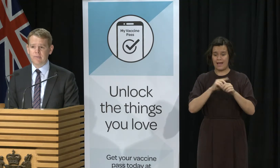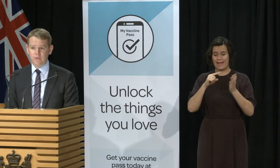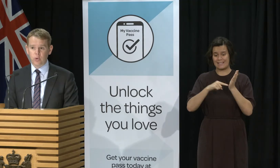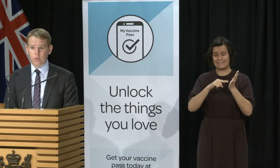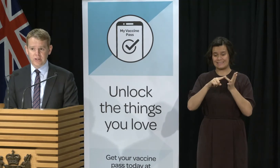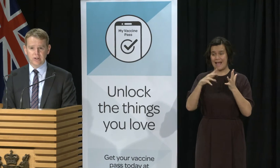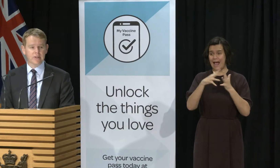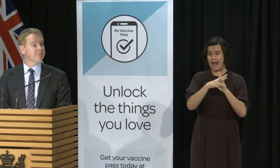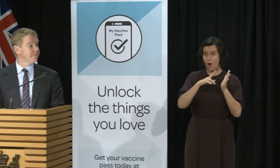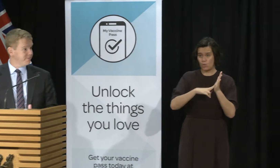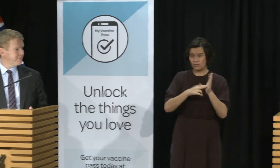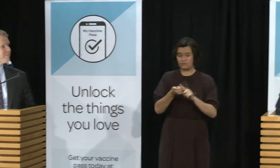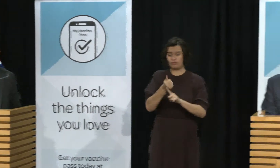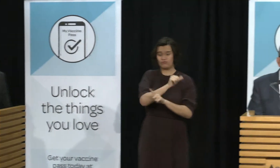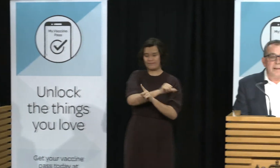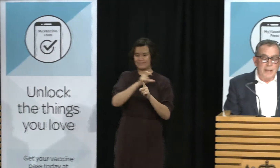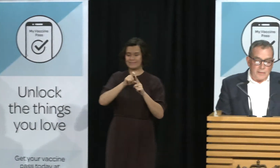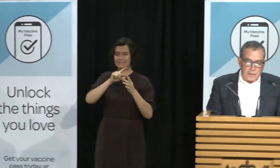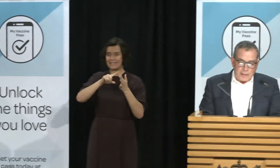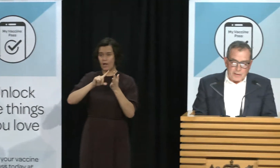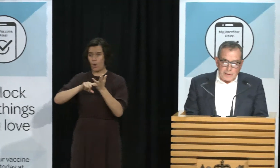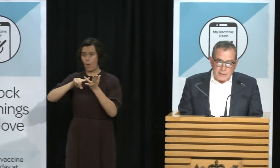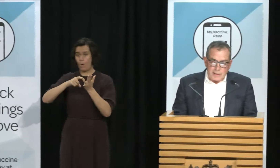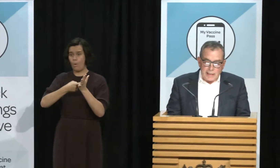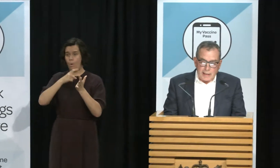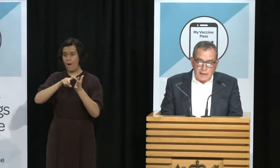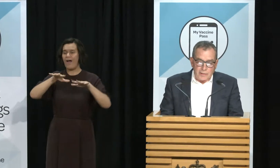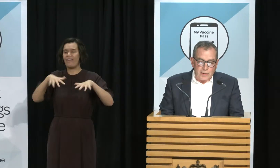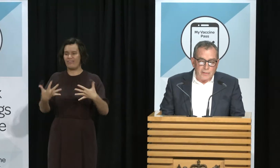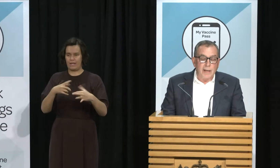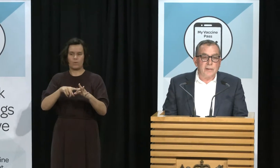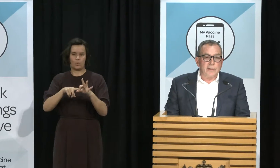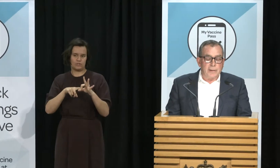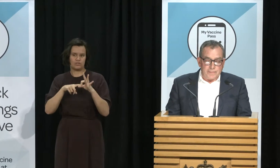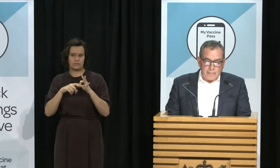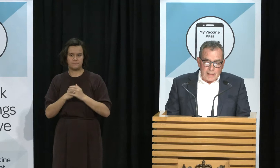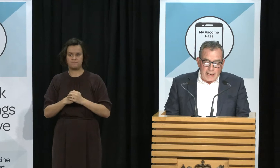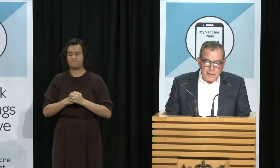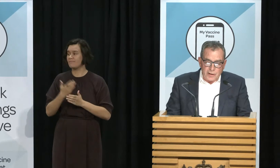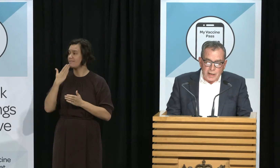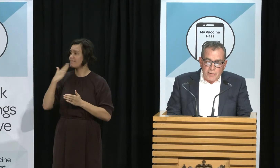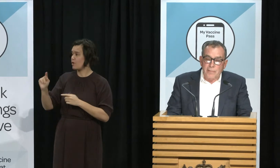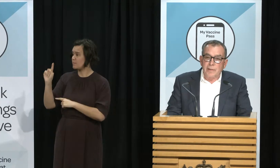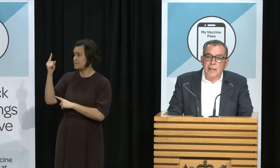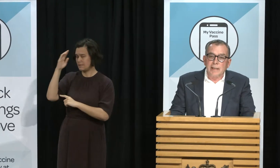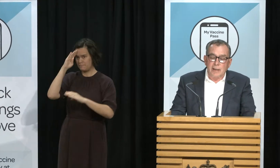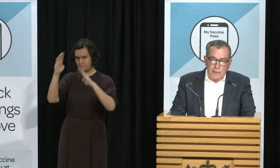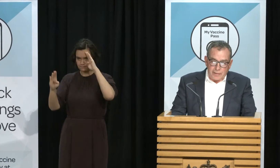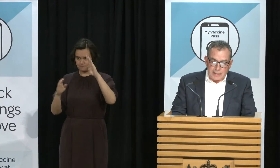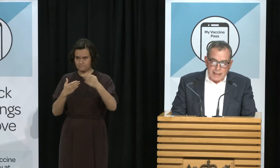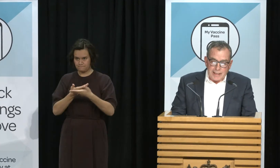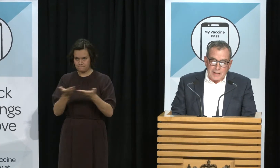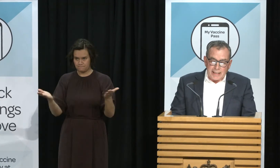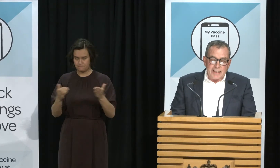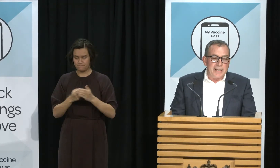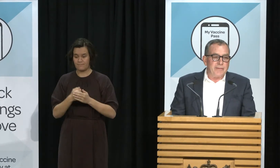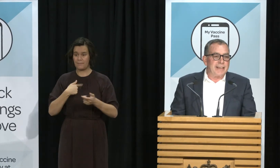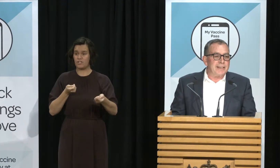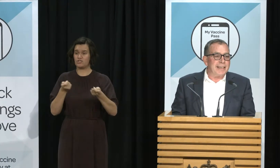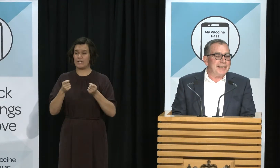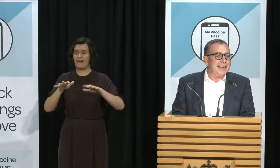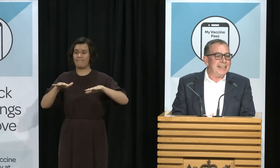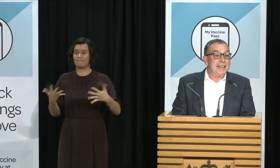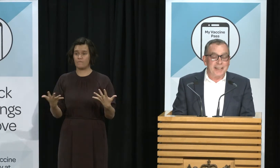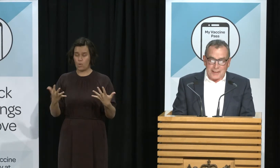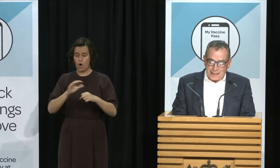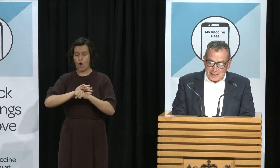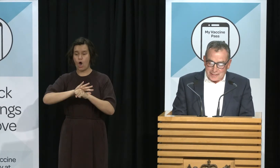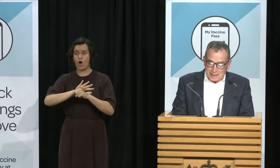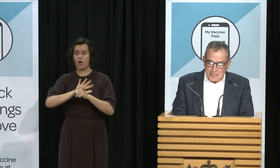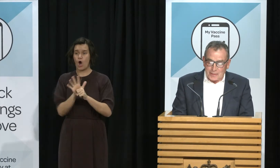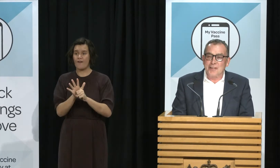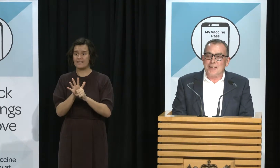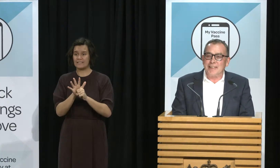o nga wero huri noa covid. E